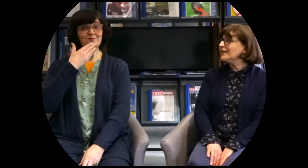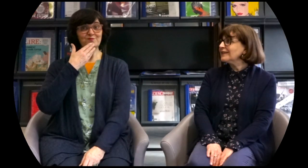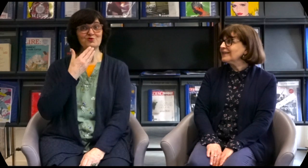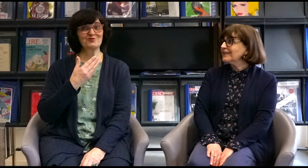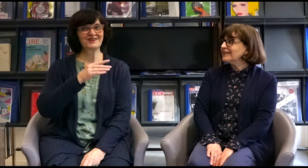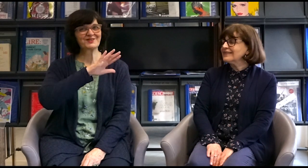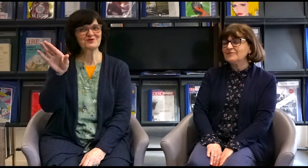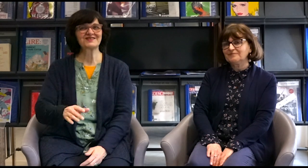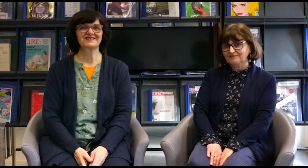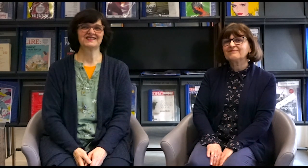Bonjour à tous,